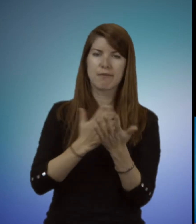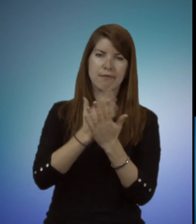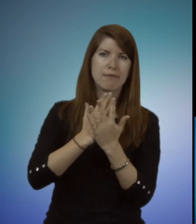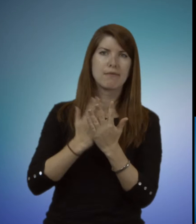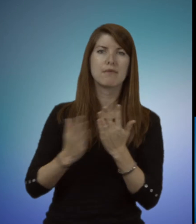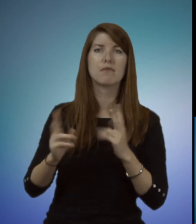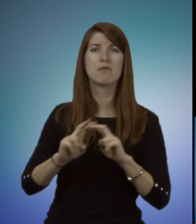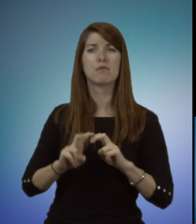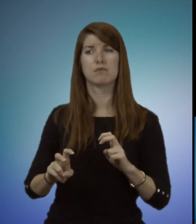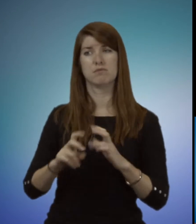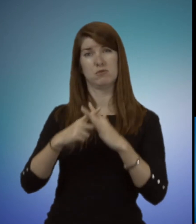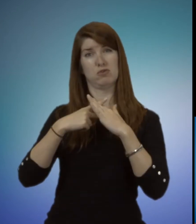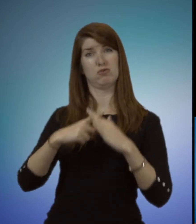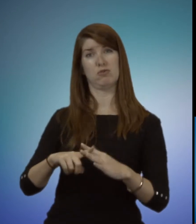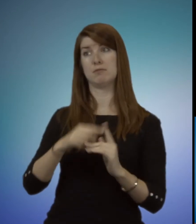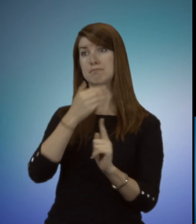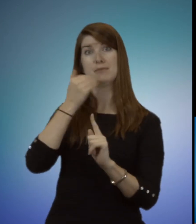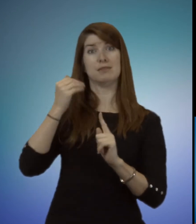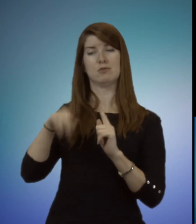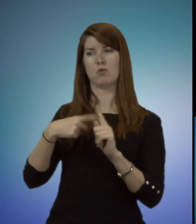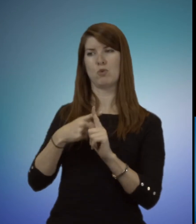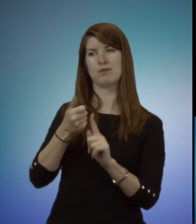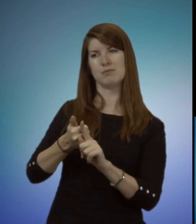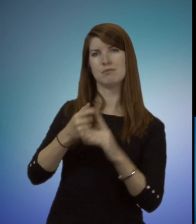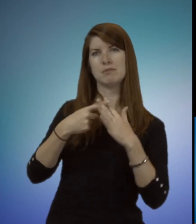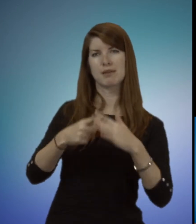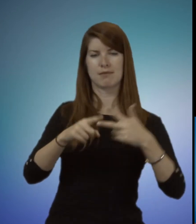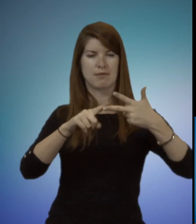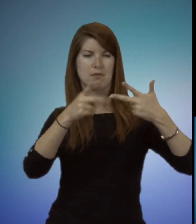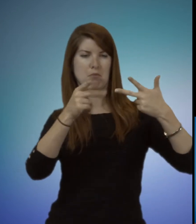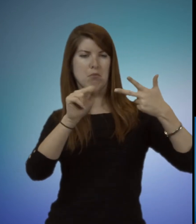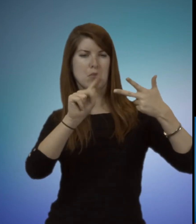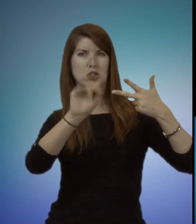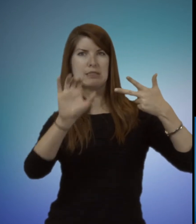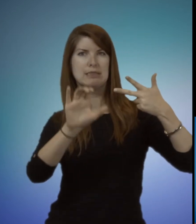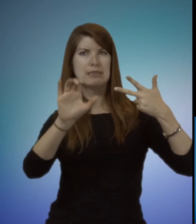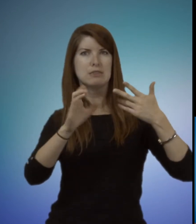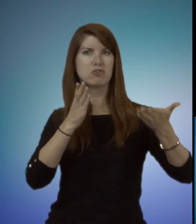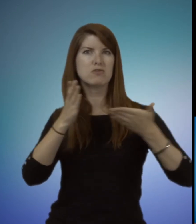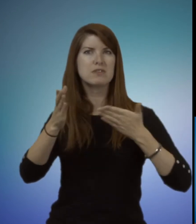Es muy bueno si usted hace esto cuando su hijo comience los servicios de la parte C, el sistema